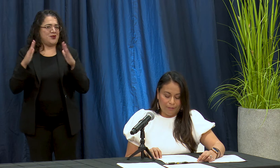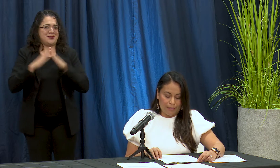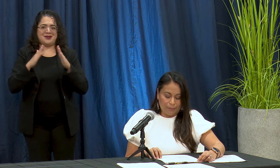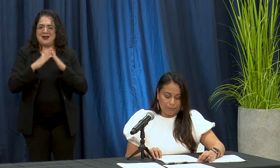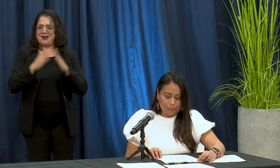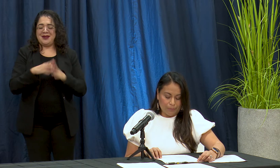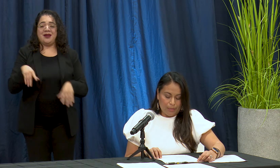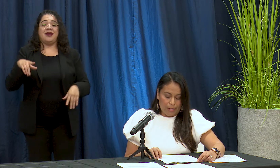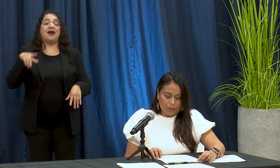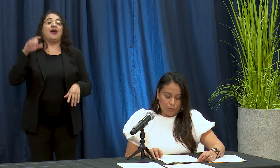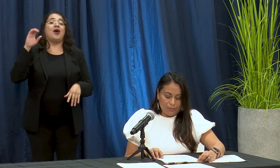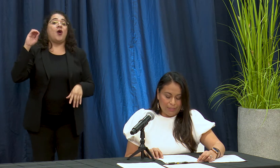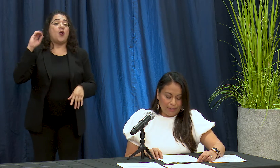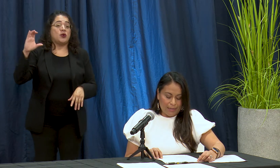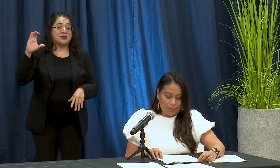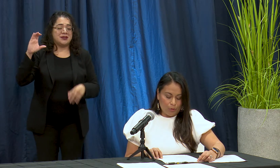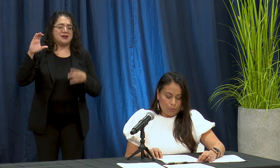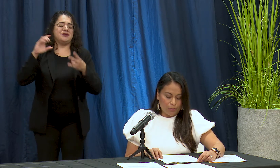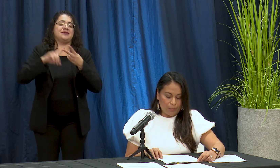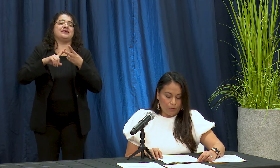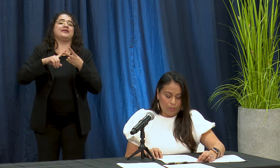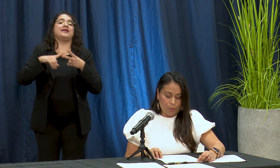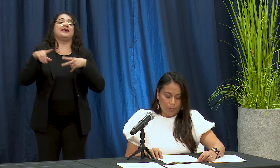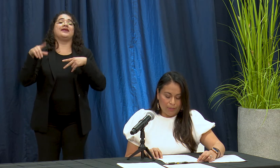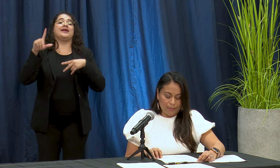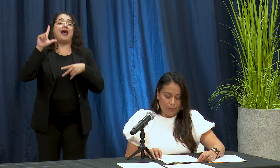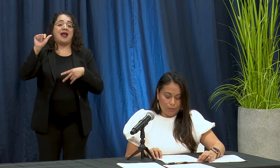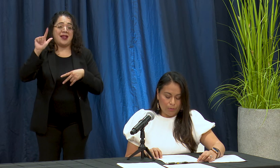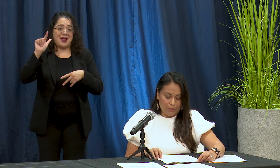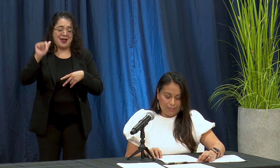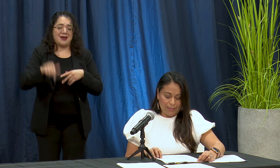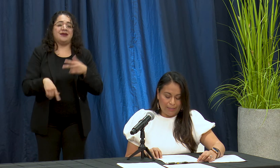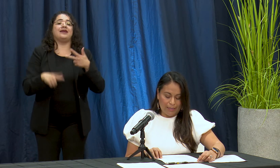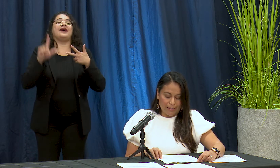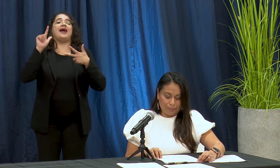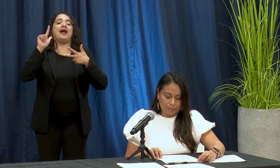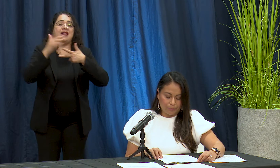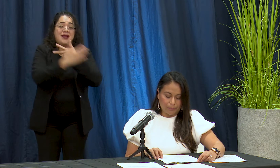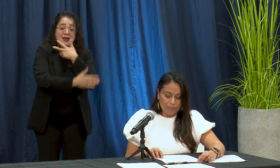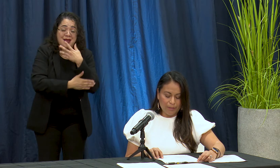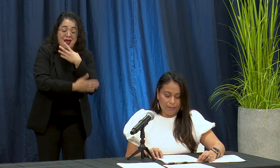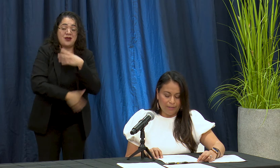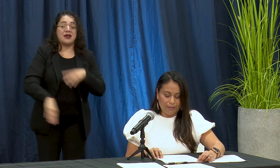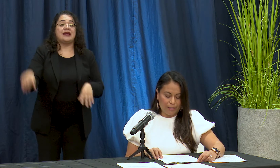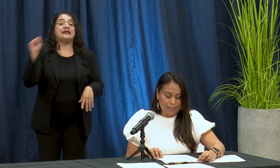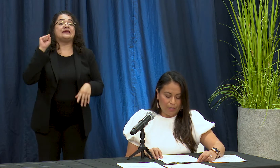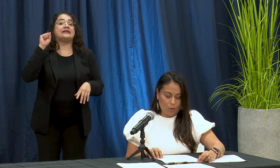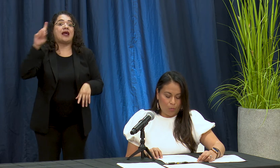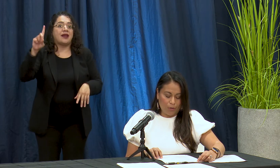fika entonces en cambio samos la orden de salud s petal on de referencia como